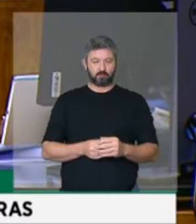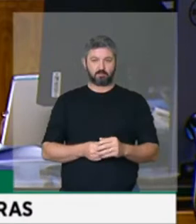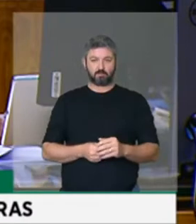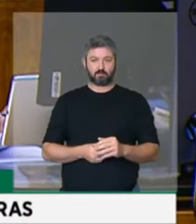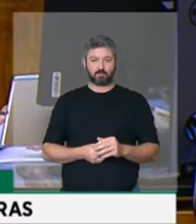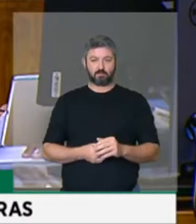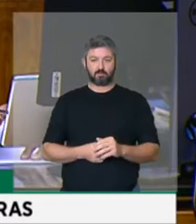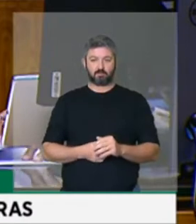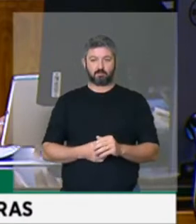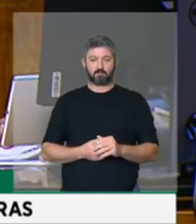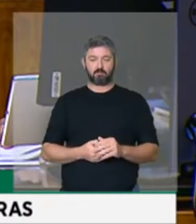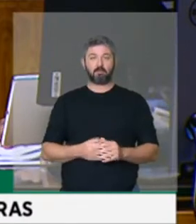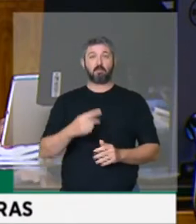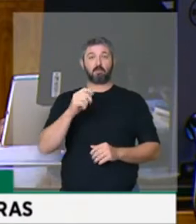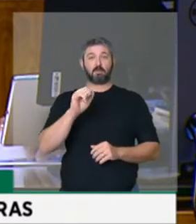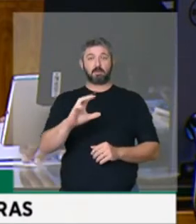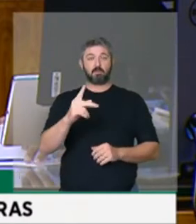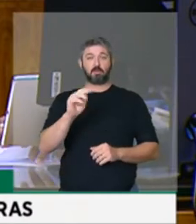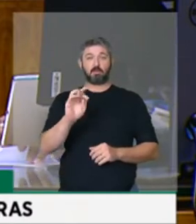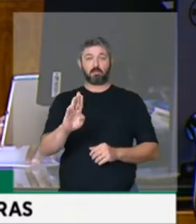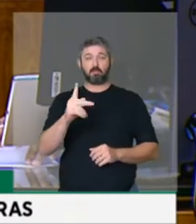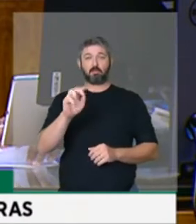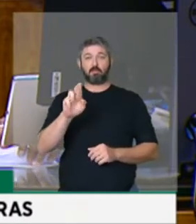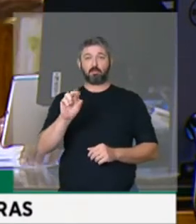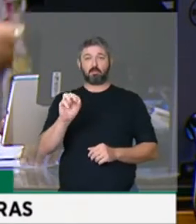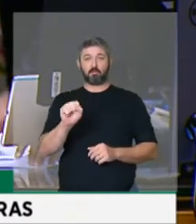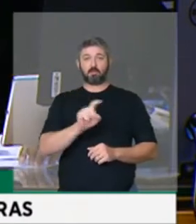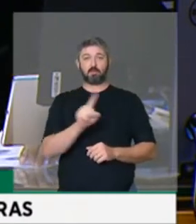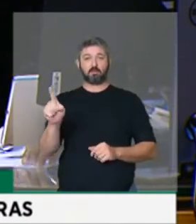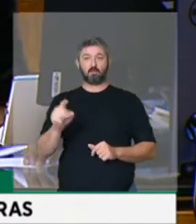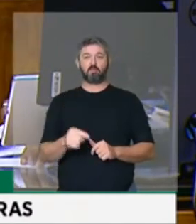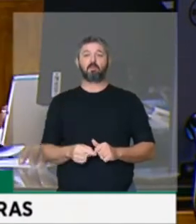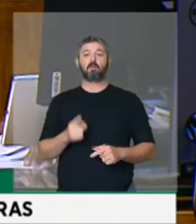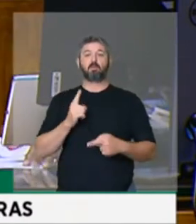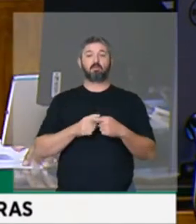OBSTRUÇÃO. NÃO QUEREMOS QUE ESSA MATÉRIA SEJA APRECIADA, VOTADA A TOQUE DE CAIXA SEM DISCUSSÃO, SEM APROFUNDAMENTO